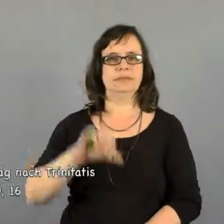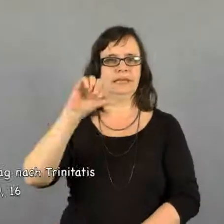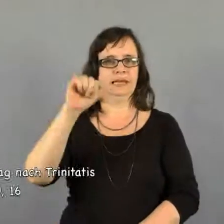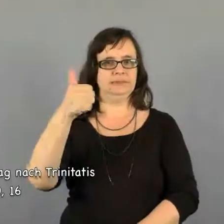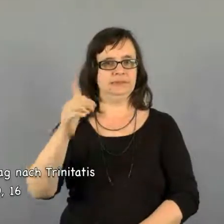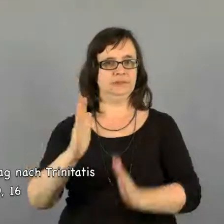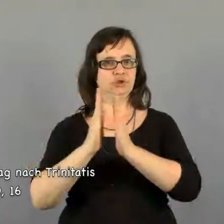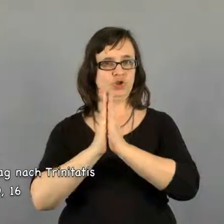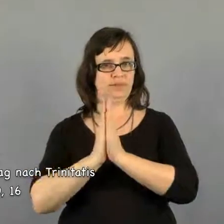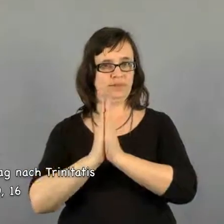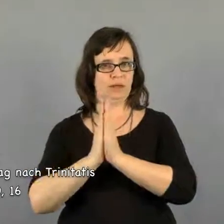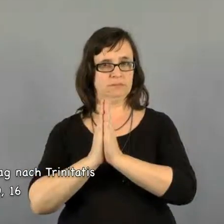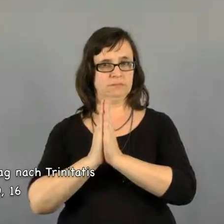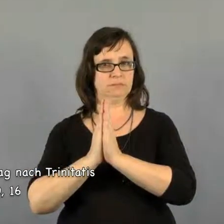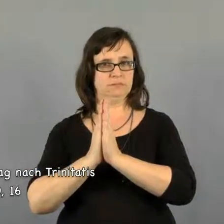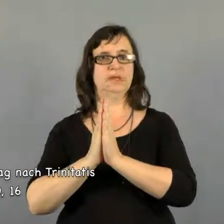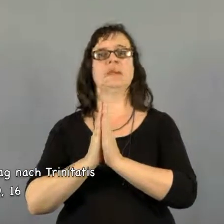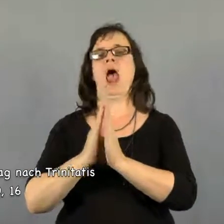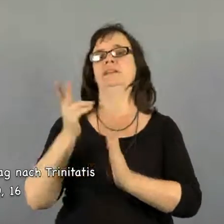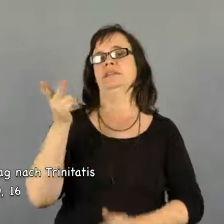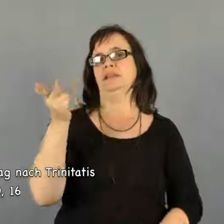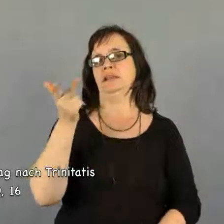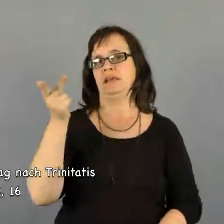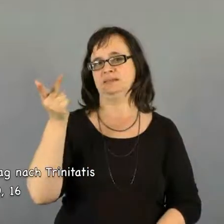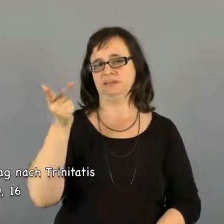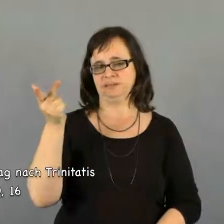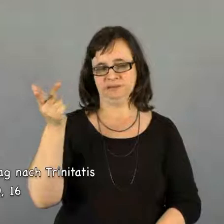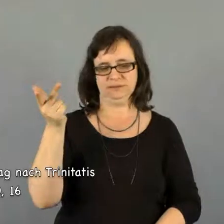1. Sonntag nach Trinitatis